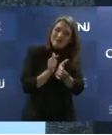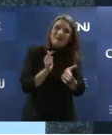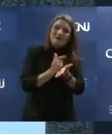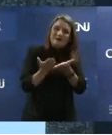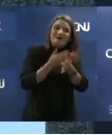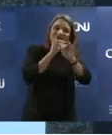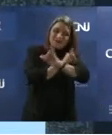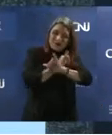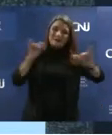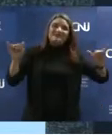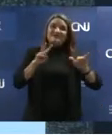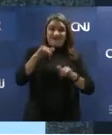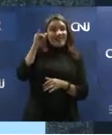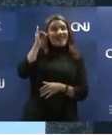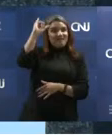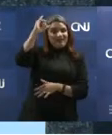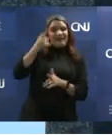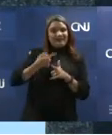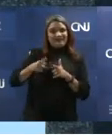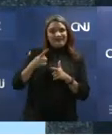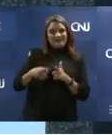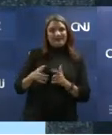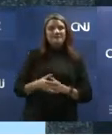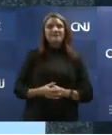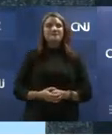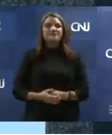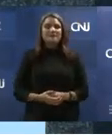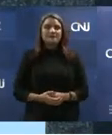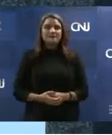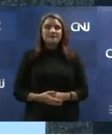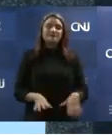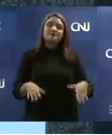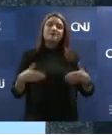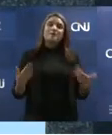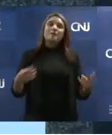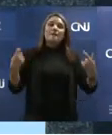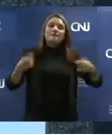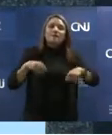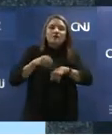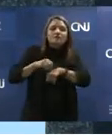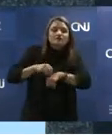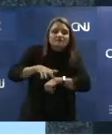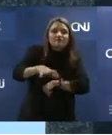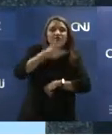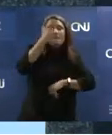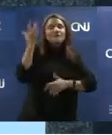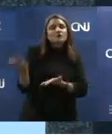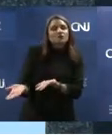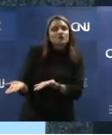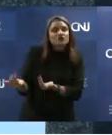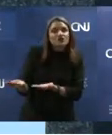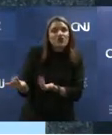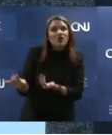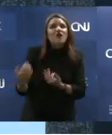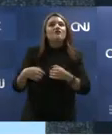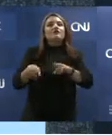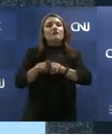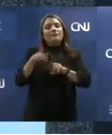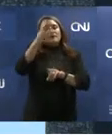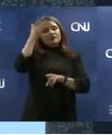E aqui nós temos que transmitir noções os jovens e para aquelas pessoas amadureceu e os jovens a estabelecer.